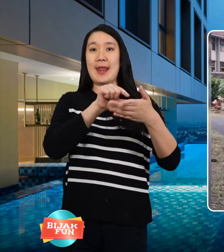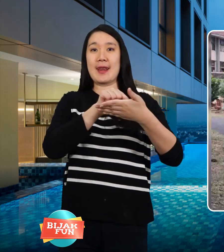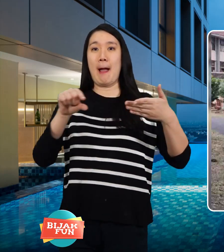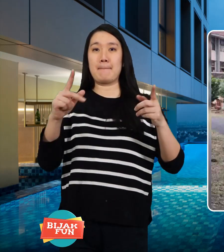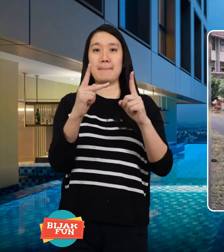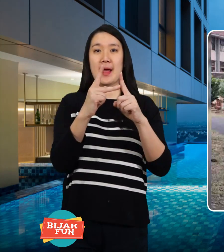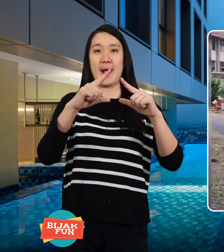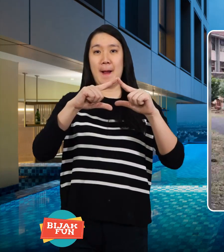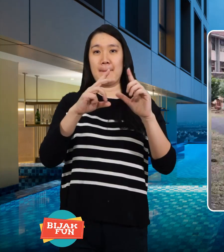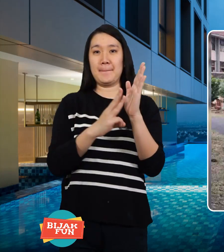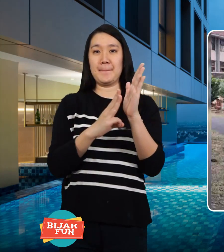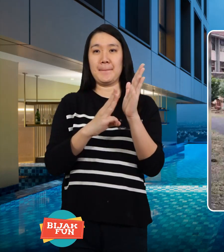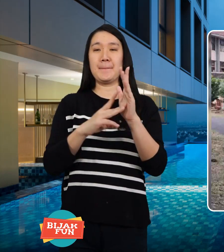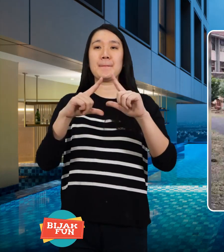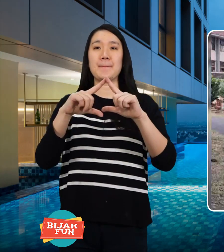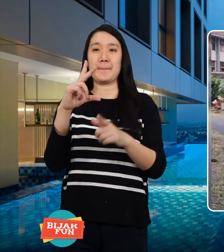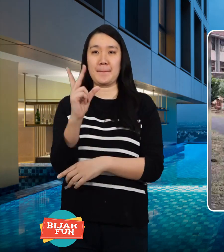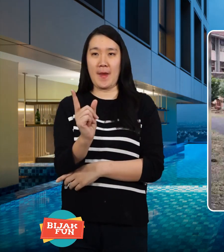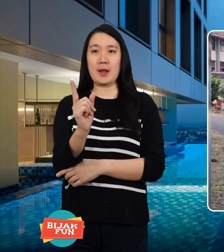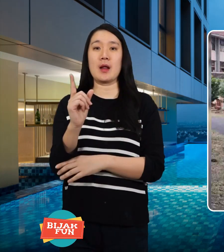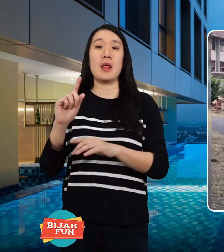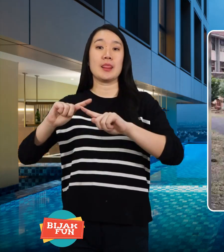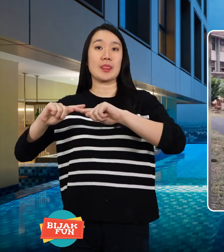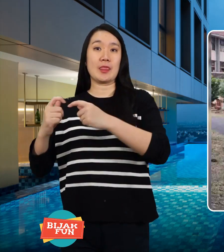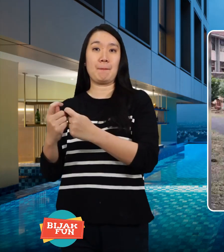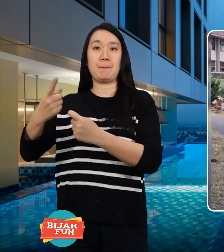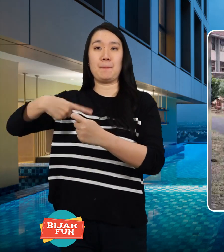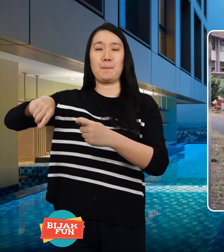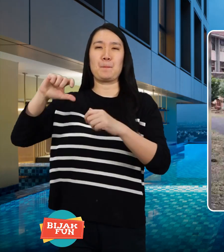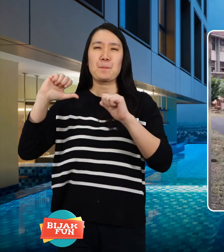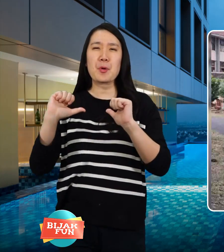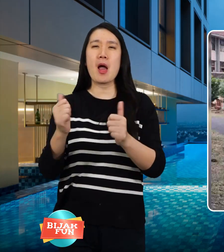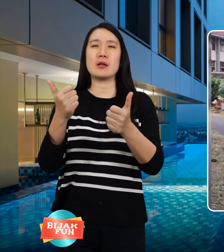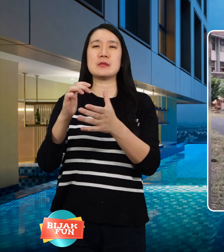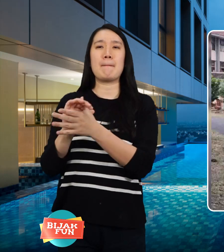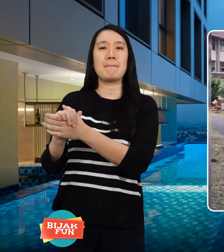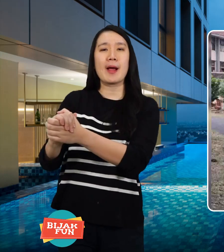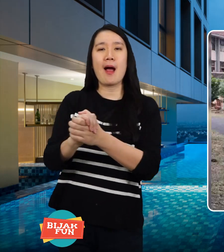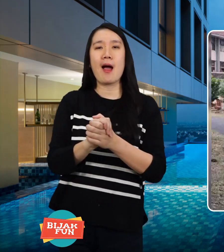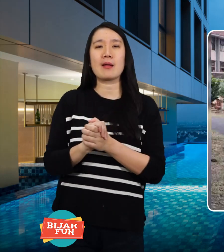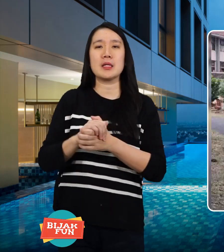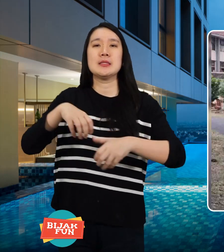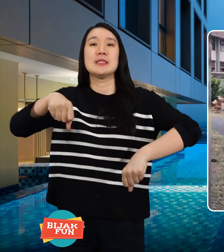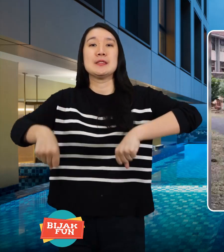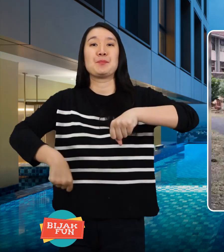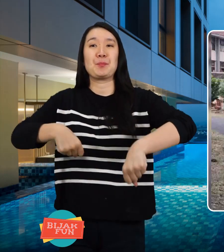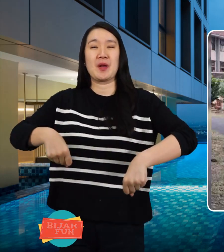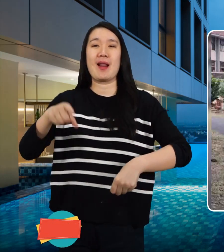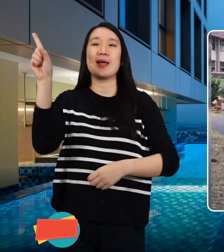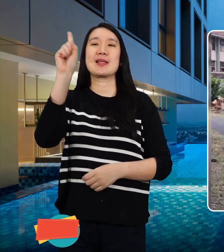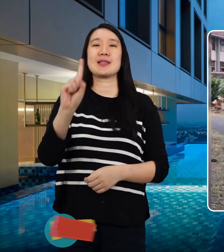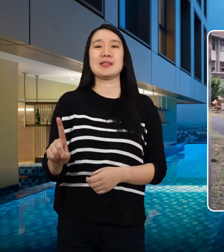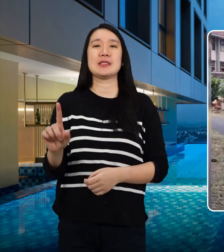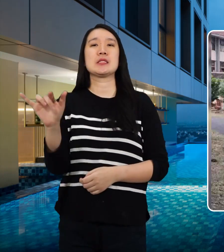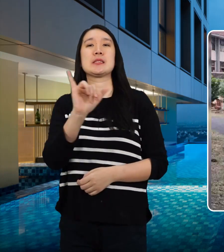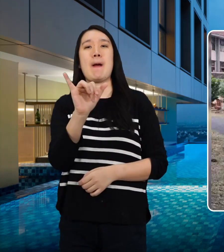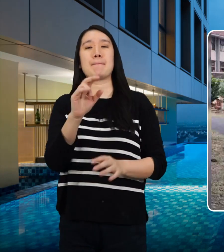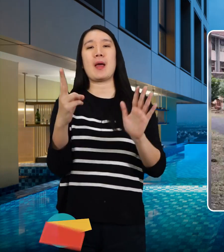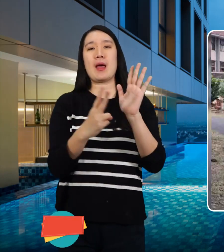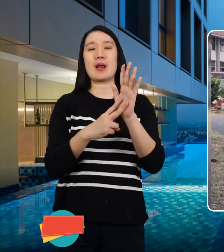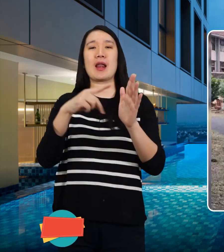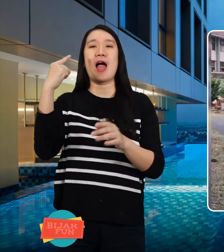Hammar dan tim berhasil menggandeng sepeda listrik bersama